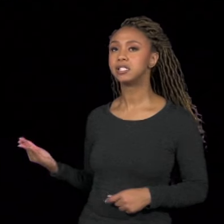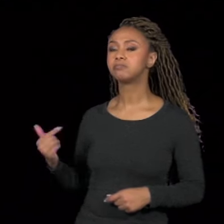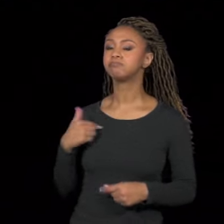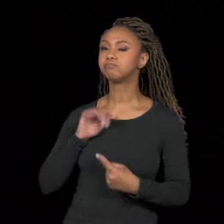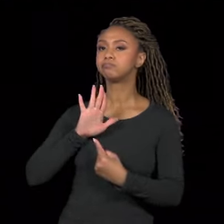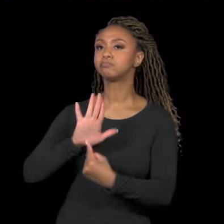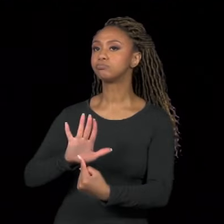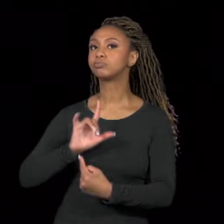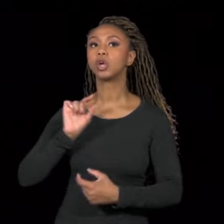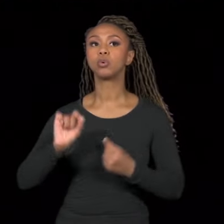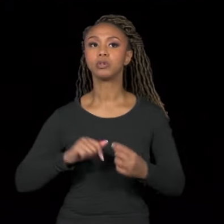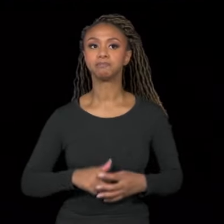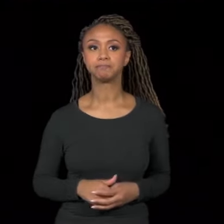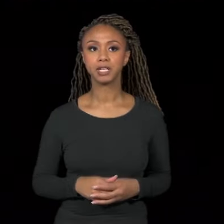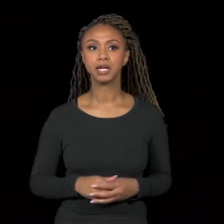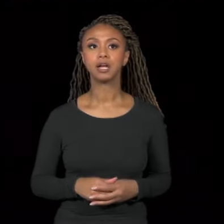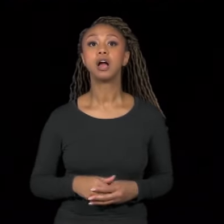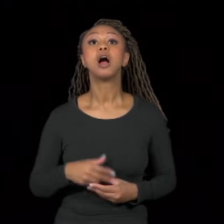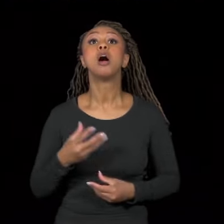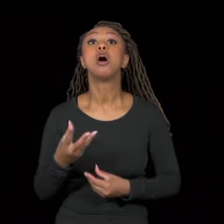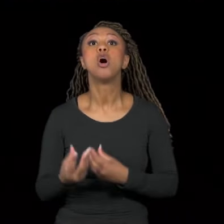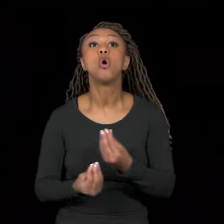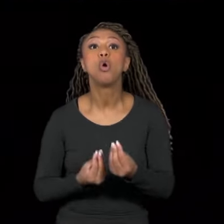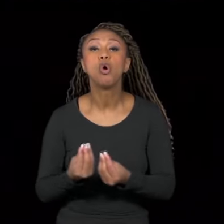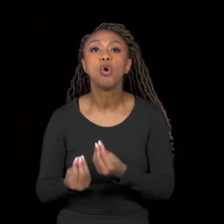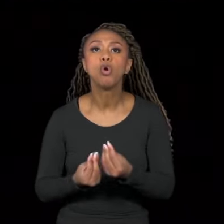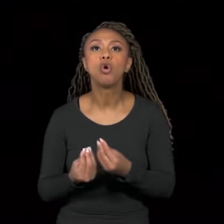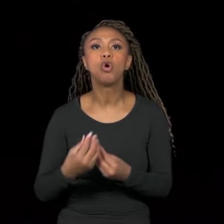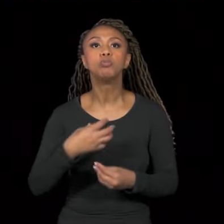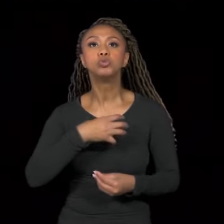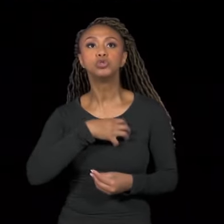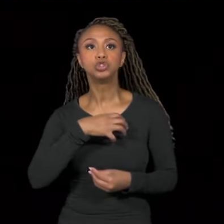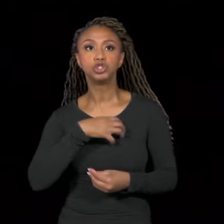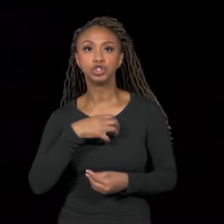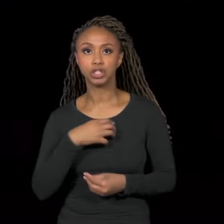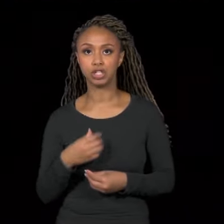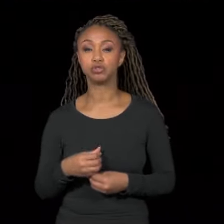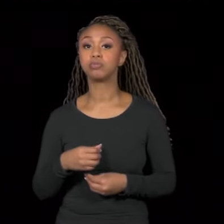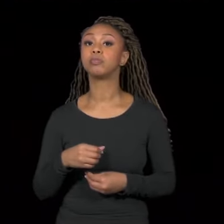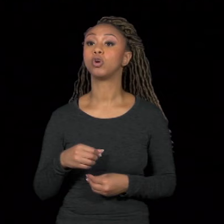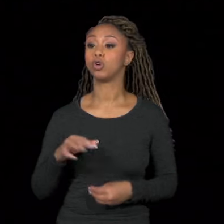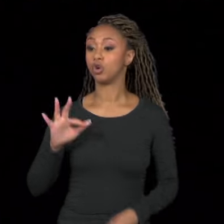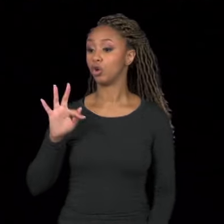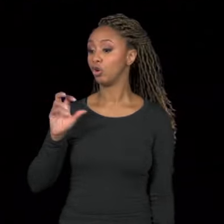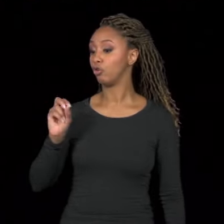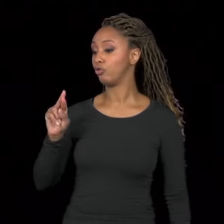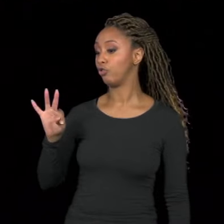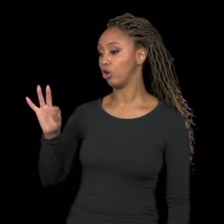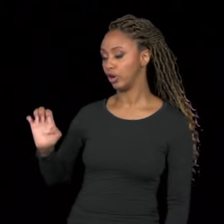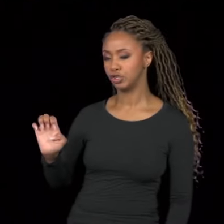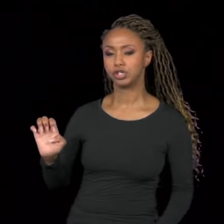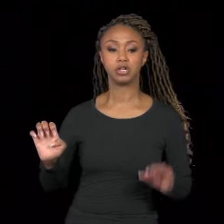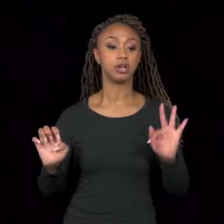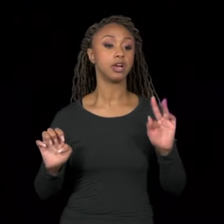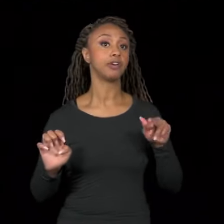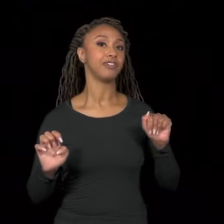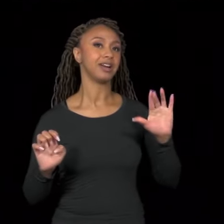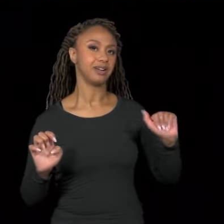QUE A GENTE DEMONSTRA O RELACIONAMENTO ENTRE ENTIDADE FORTE E ENTRE ENTIDADE FRACA. NO DIAGRAMA ENTIDADE-RELACIONAMENTO,